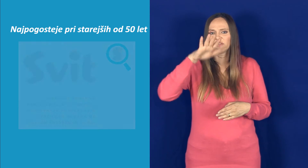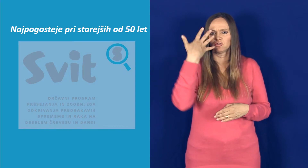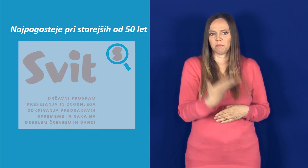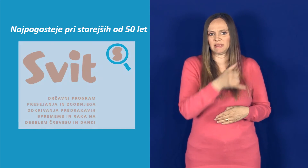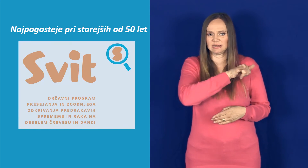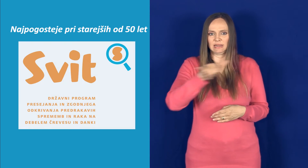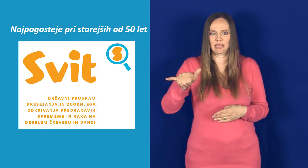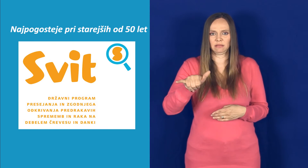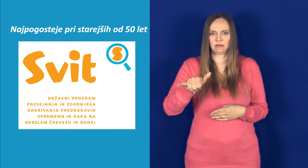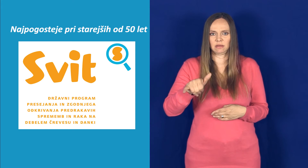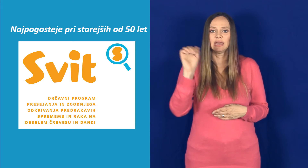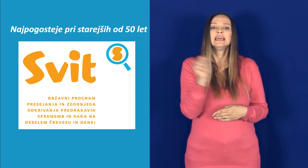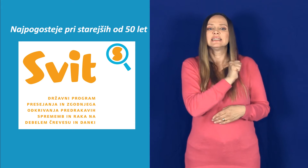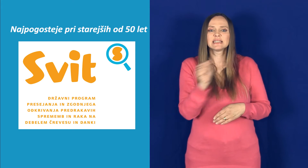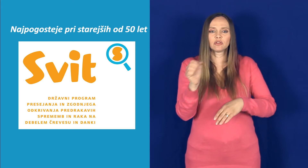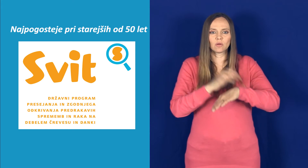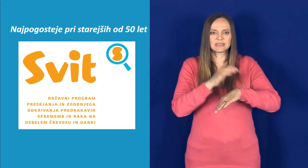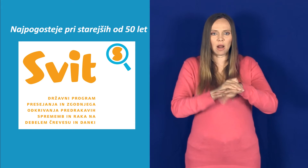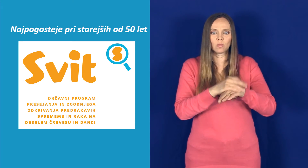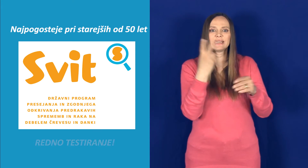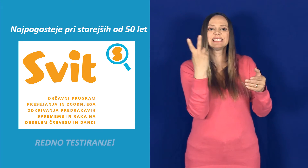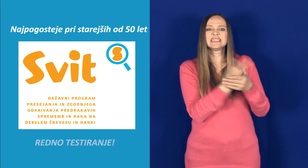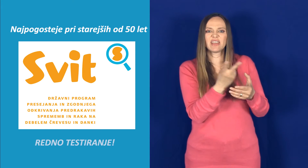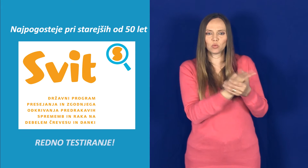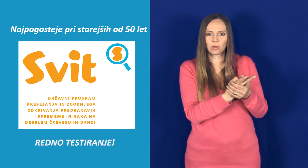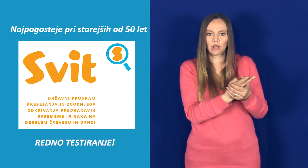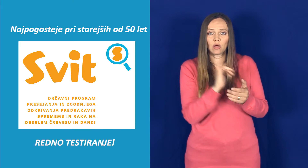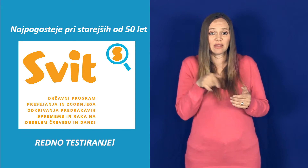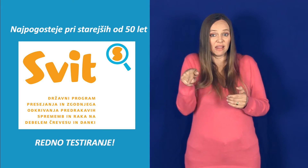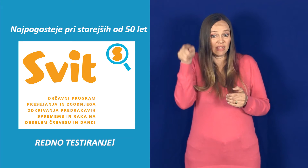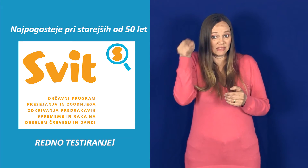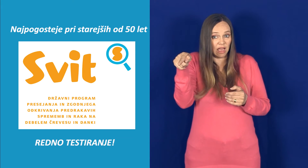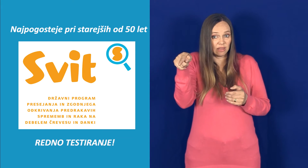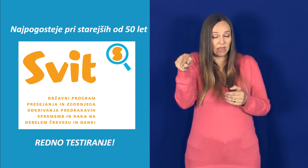zato zdravniki svetujejo, naj take osebe opravijo preglede.